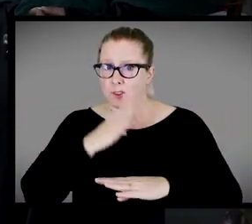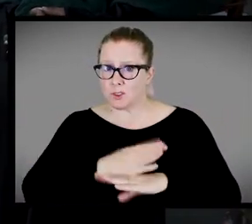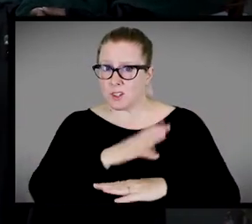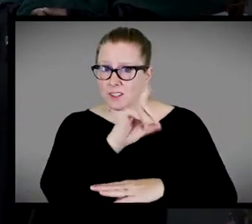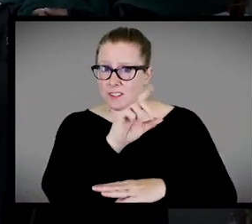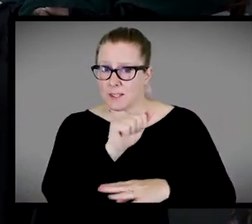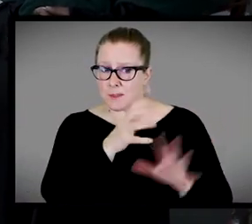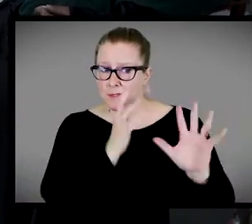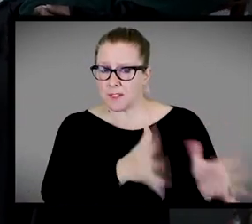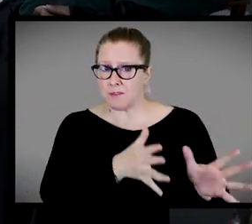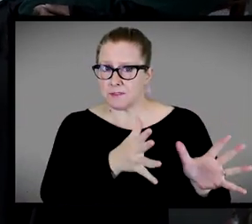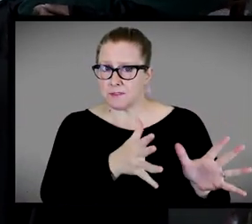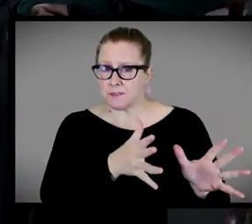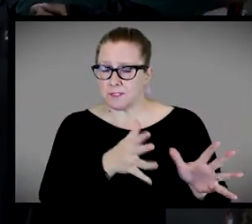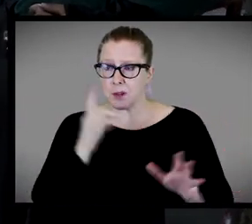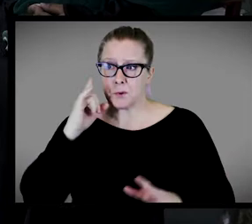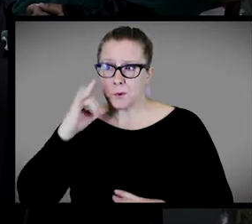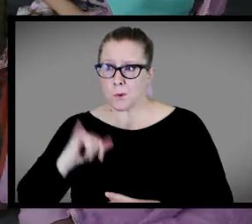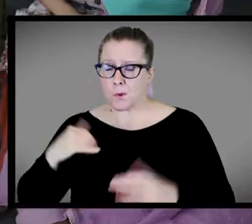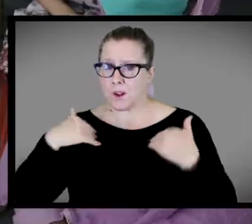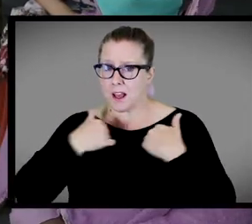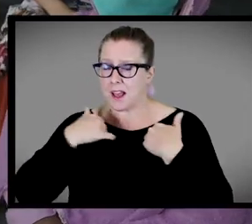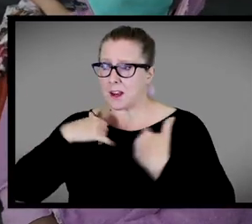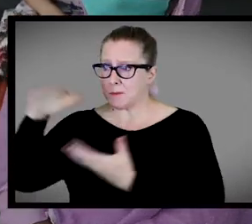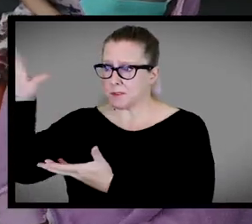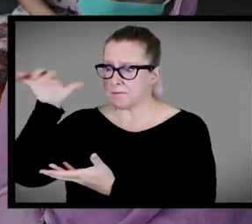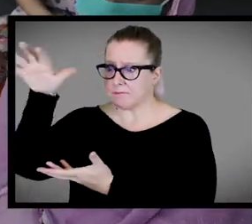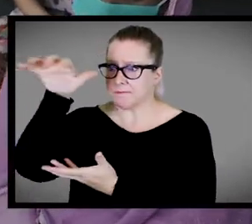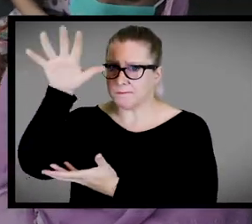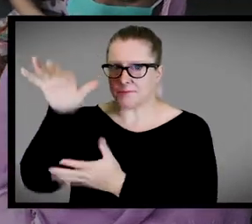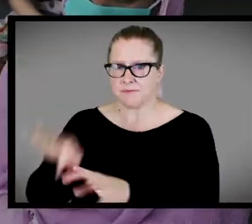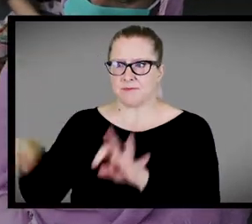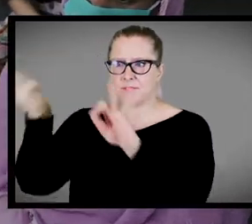وأخذوا الأشياء الثمينة مثل الذهب والحيوانات.